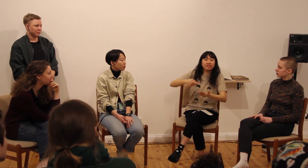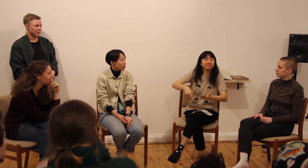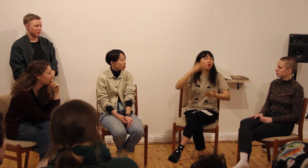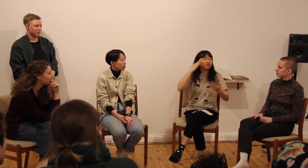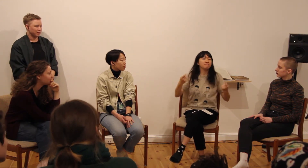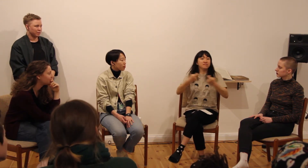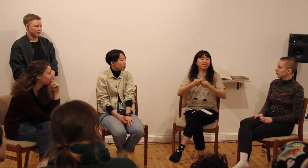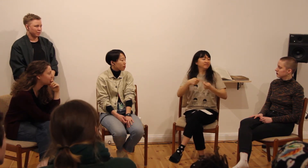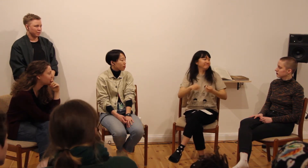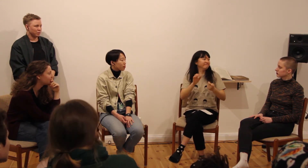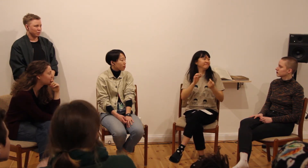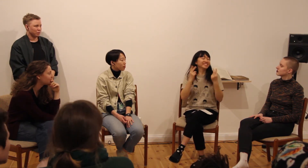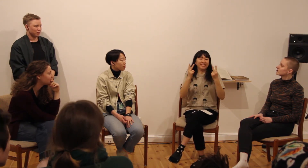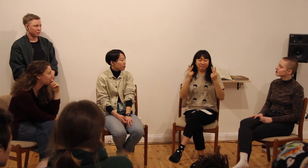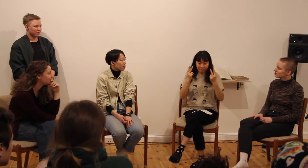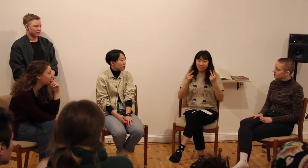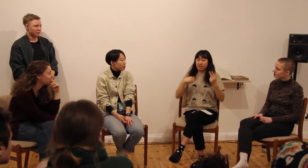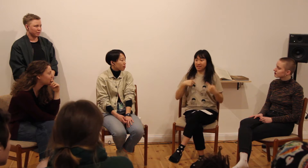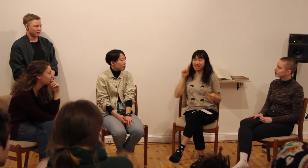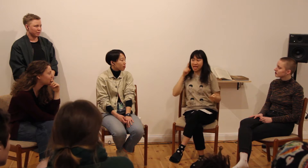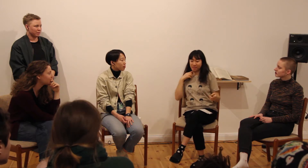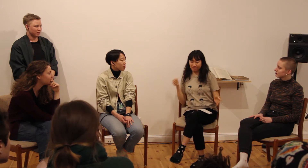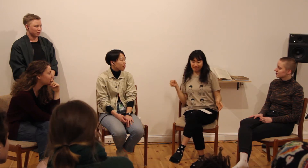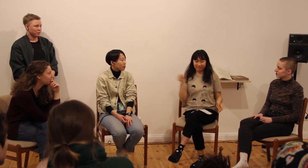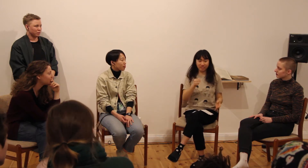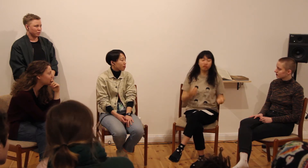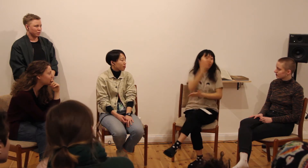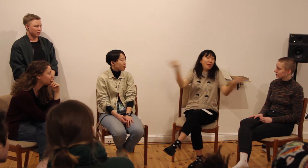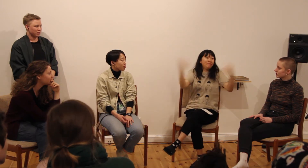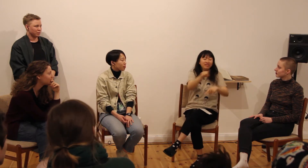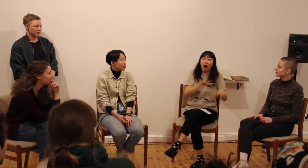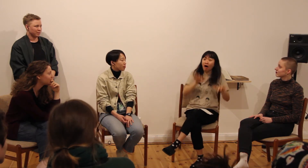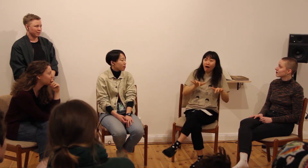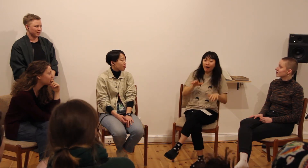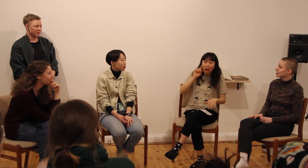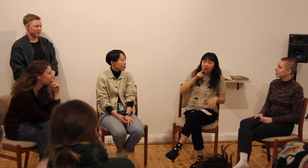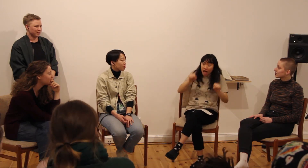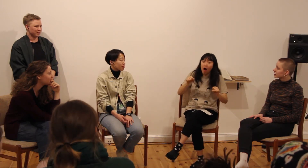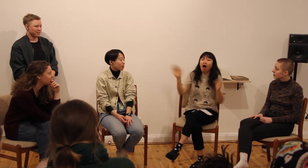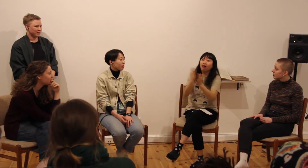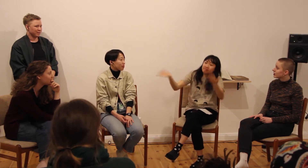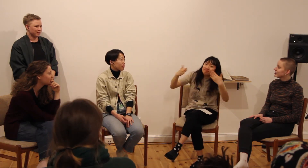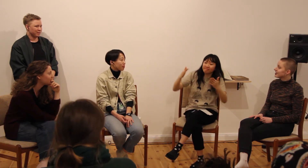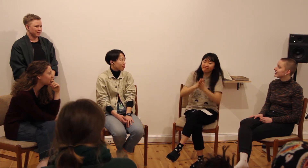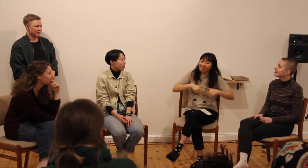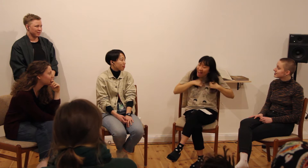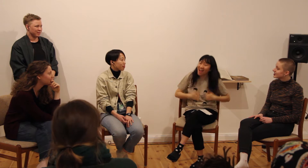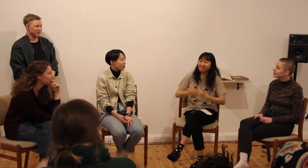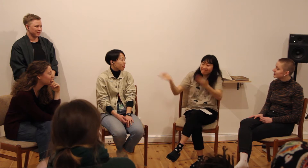auch von der Identität der koreanischen Gemeinschaft hier. Und ich bin nun als taube Südkoreanerin dabei,